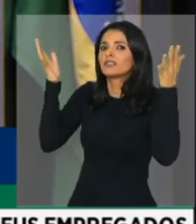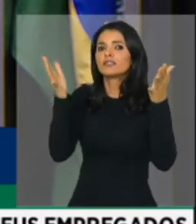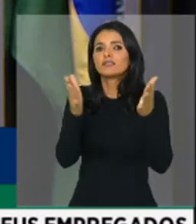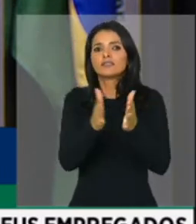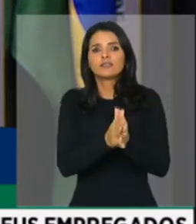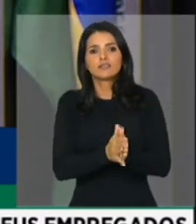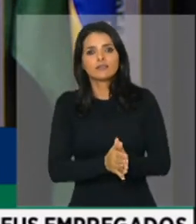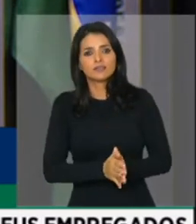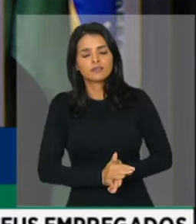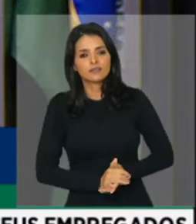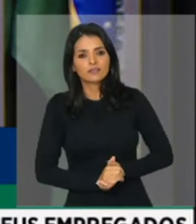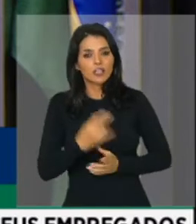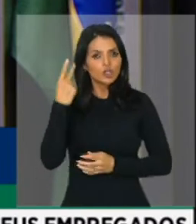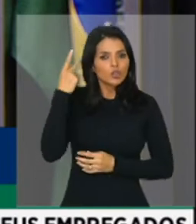BOLSONARO! . É SUA RESPONSABILIDADE COM OS 57